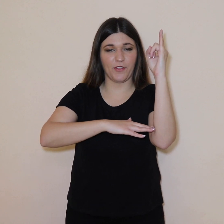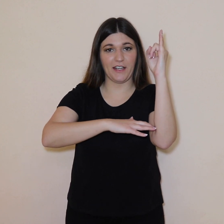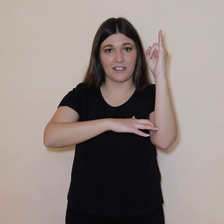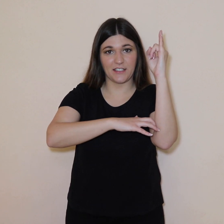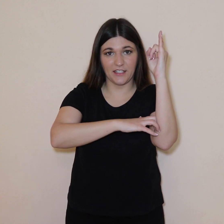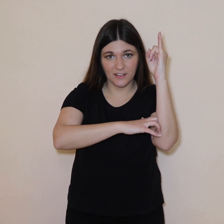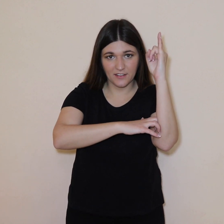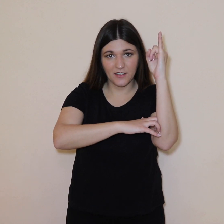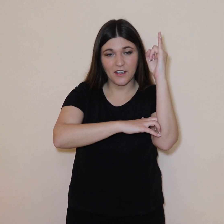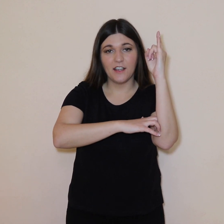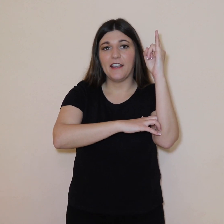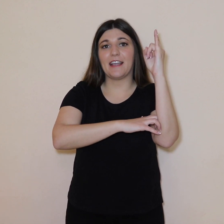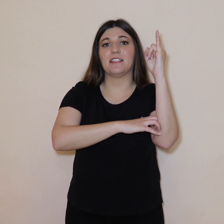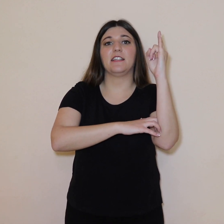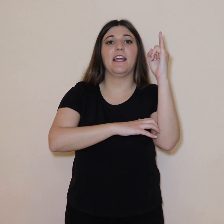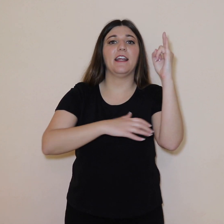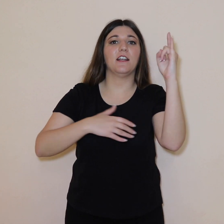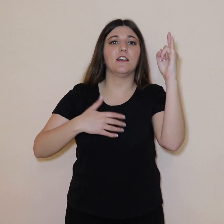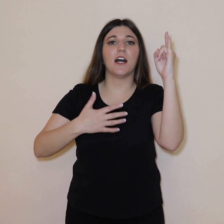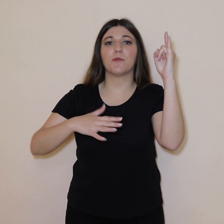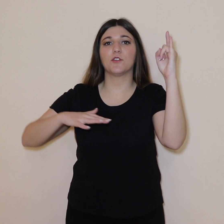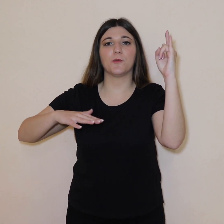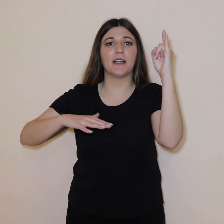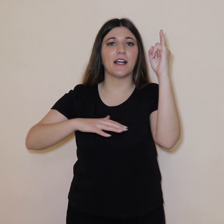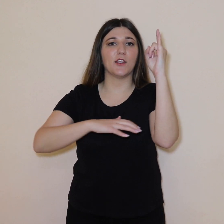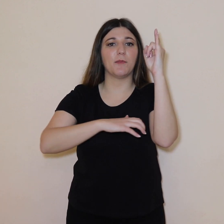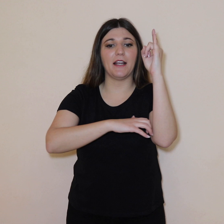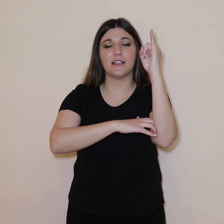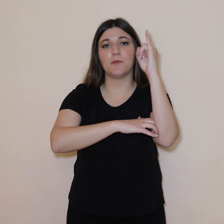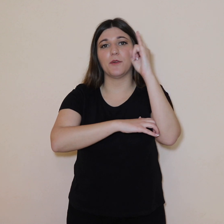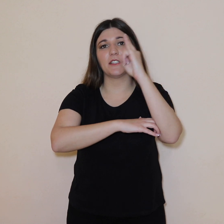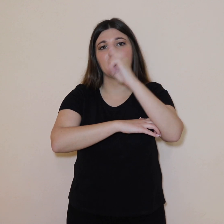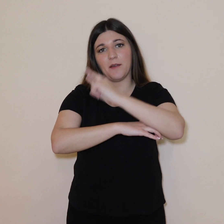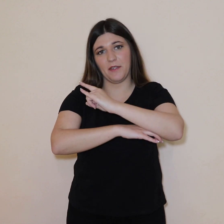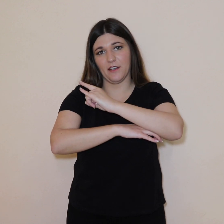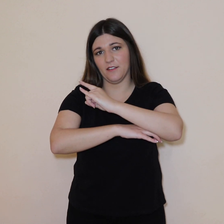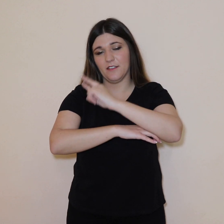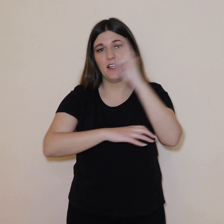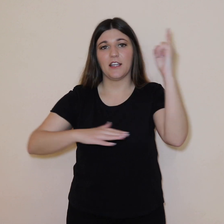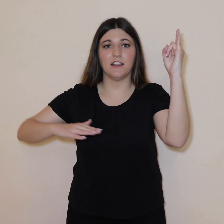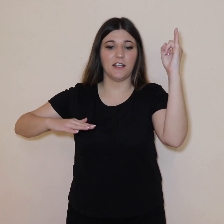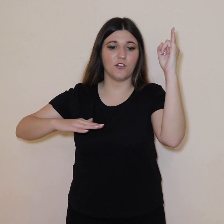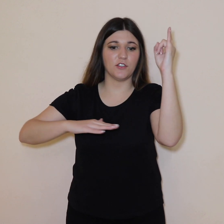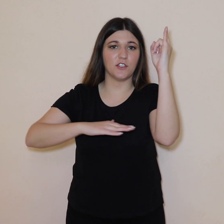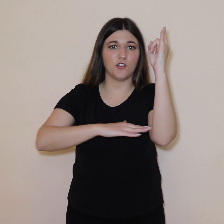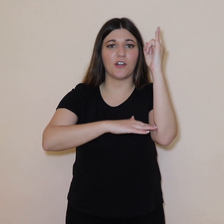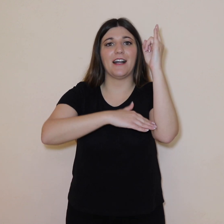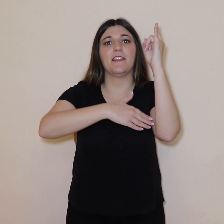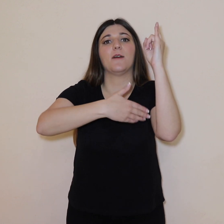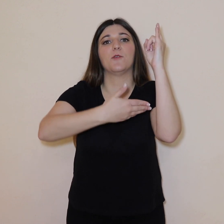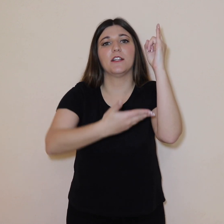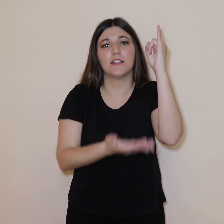hacer así. Si el árbol se hubiera caído palante pues también. Si el coche choca y da vuelta